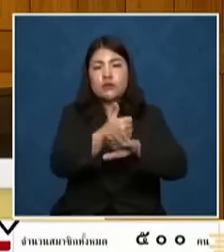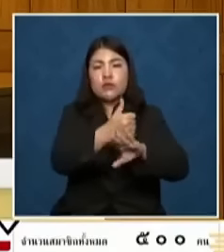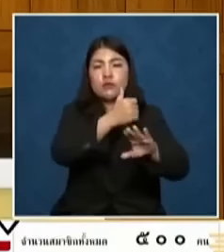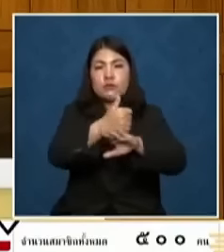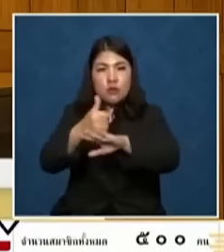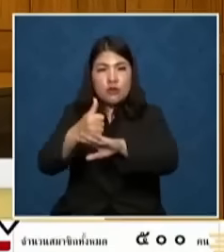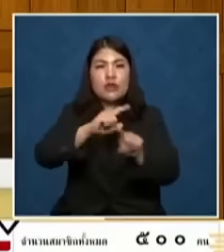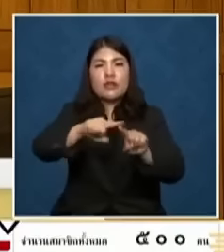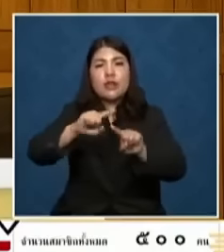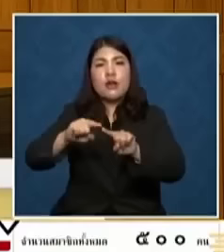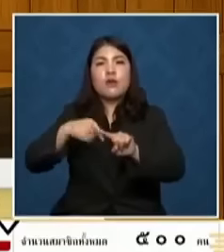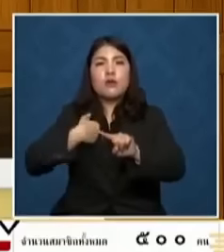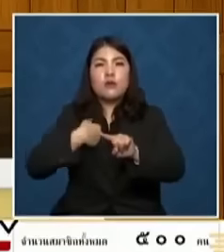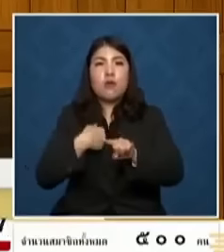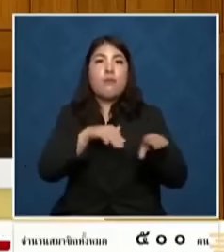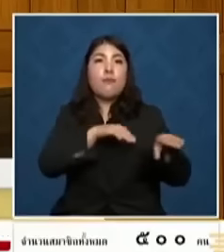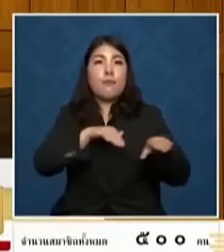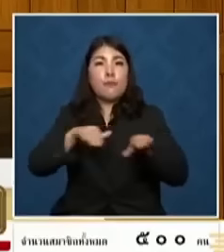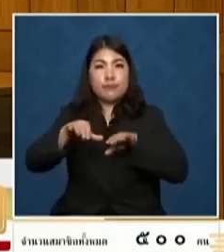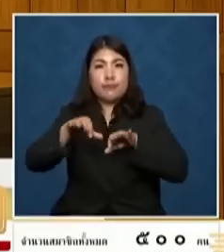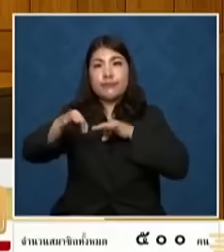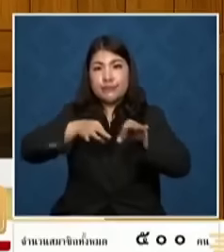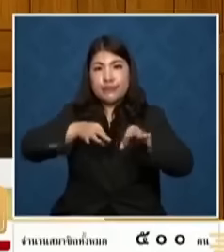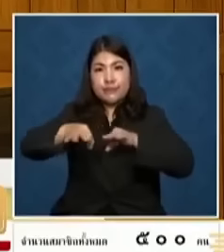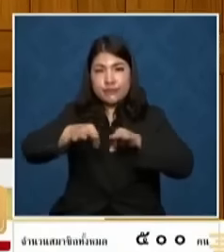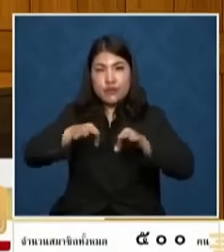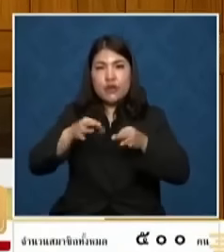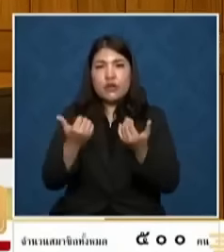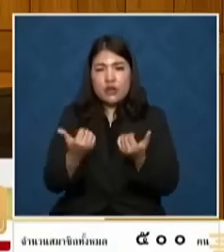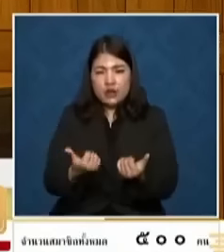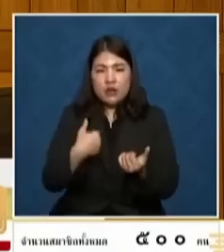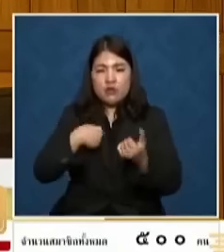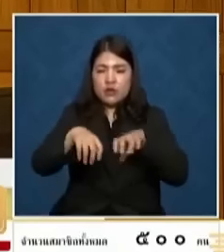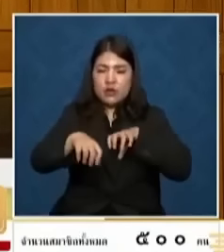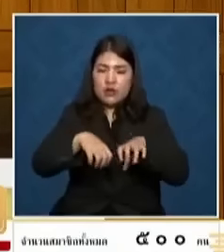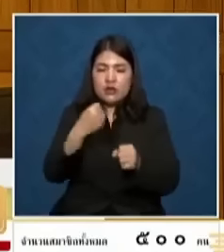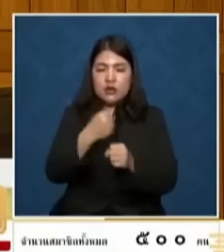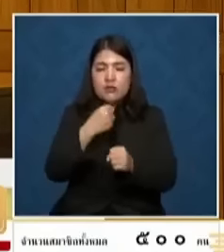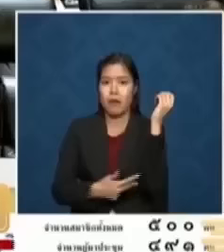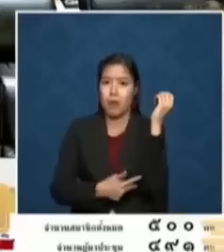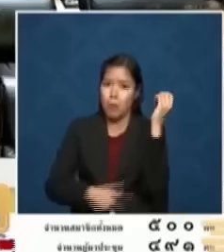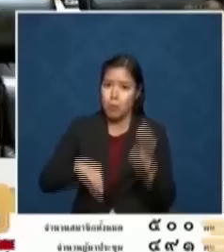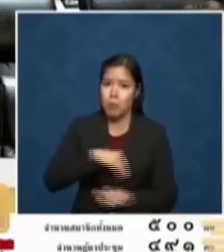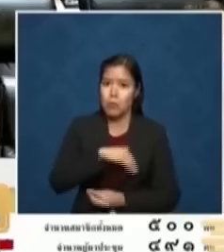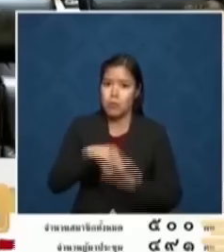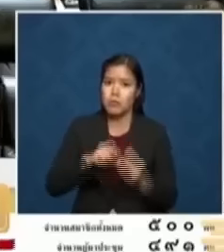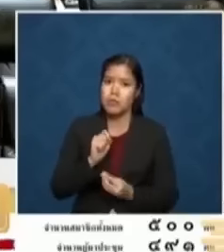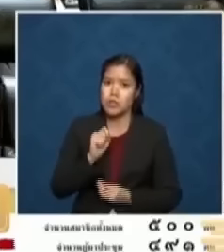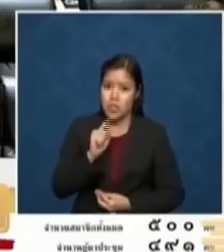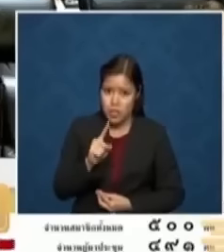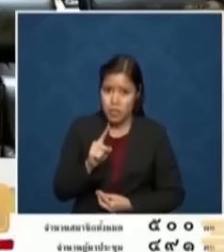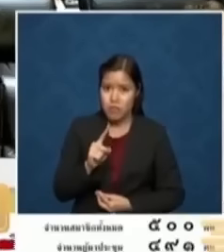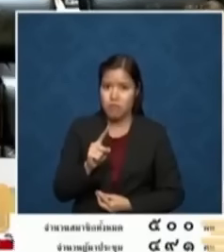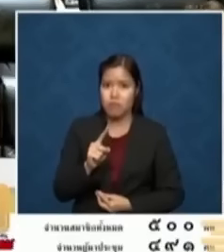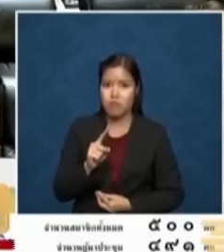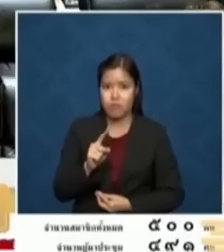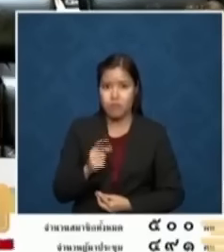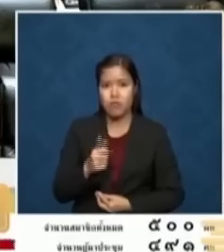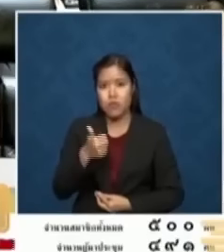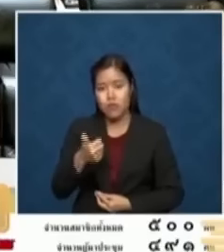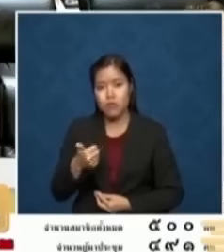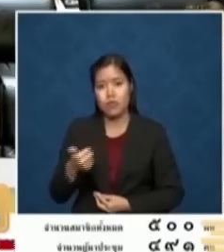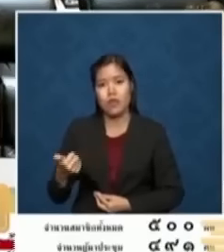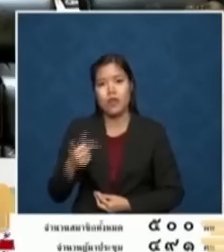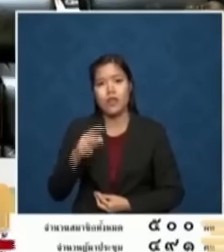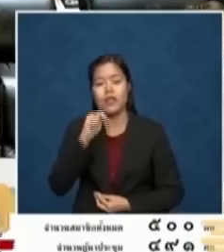ไม่เกี่ยวค่ะจะเห็นว่าที่ดีเคลมเชิงตีขุม เอาไปเป็นผลงานส่วนเรื่องที่มีปัญหาโยน